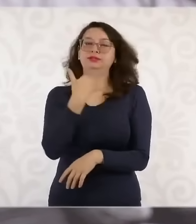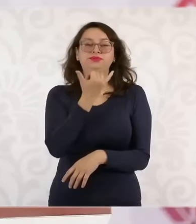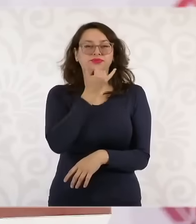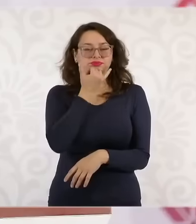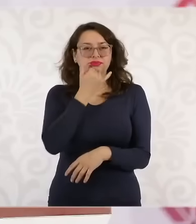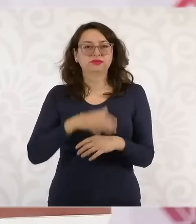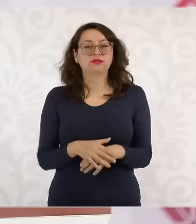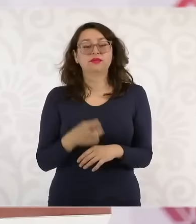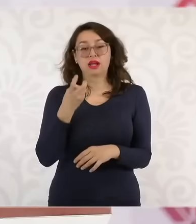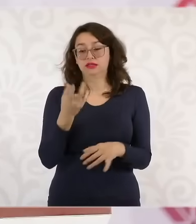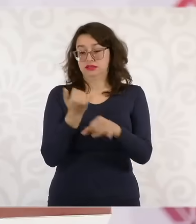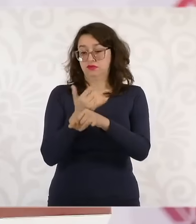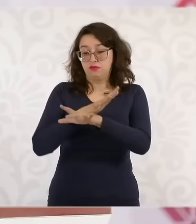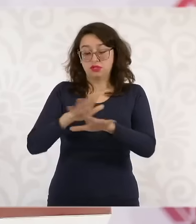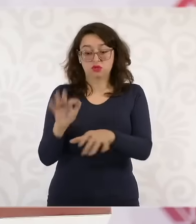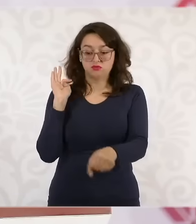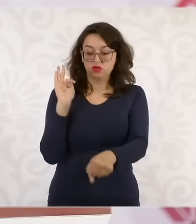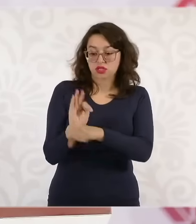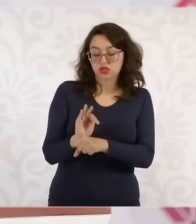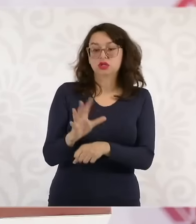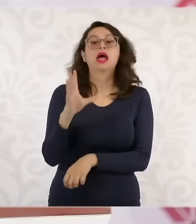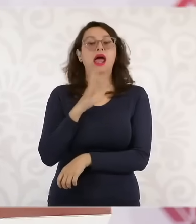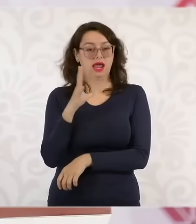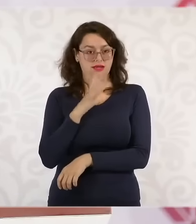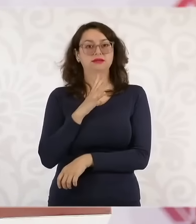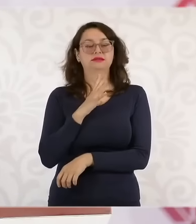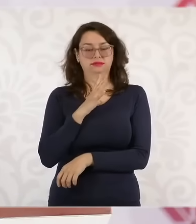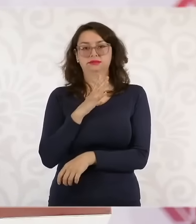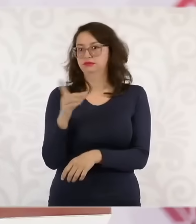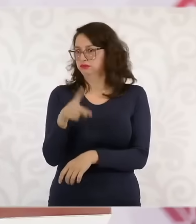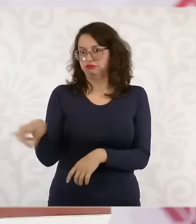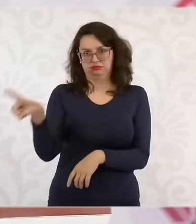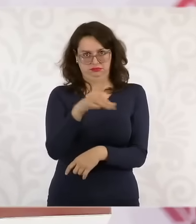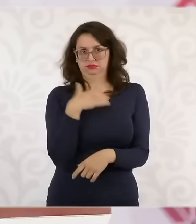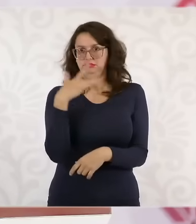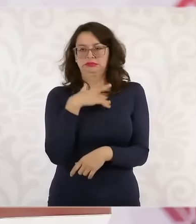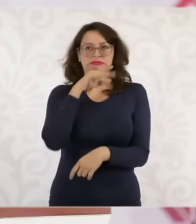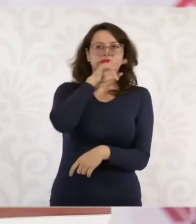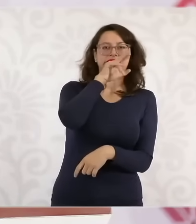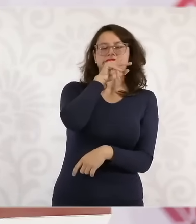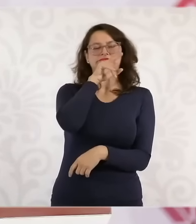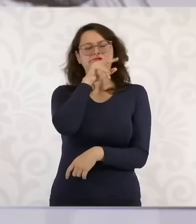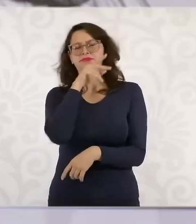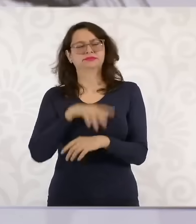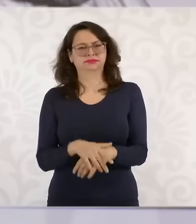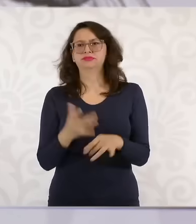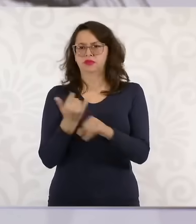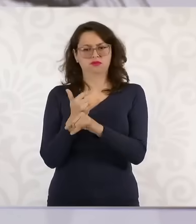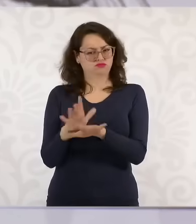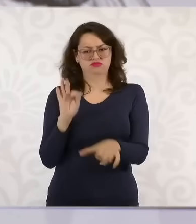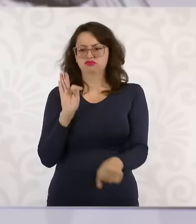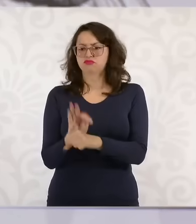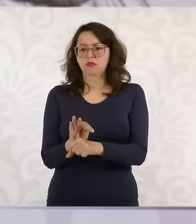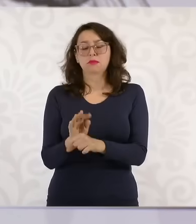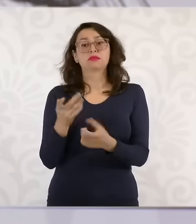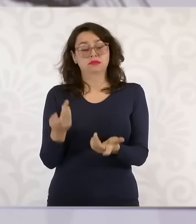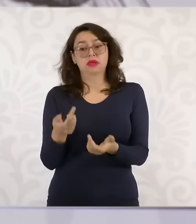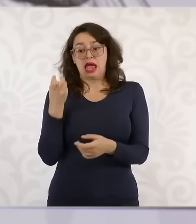datos y que es precisamente para eh que ayuden estos datos en la búsqueda de personas. Ese es